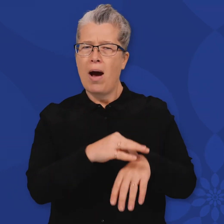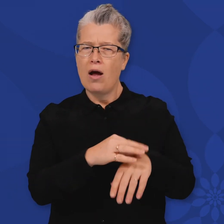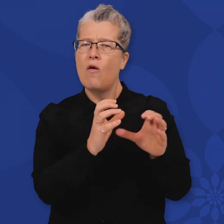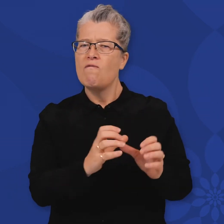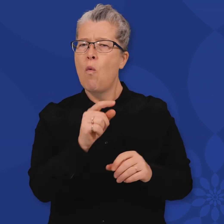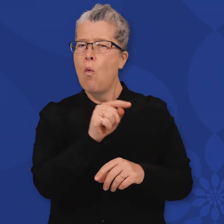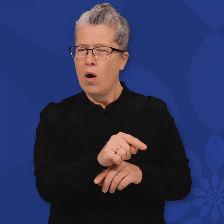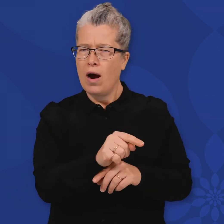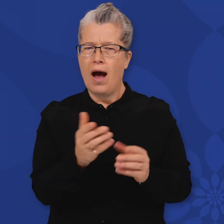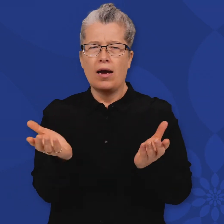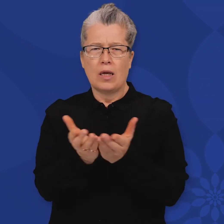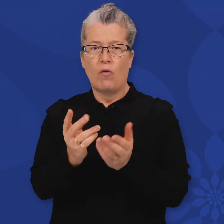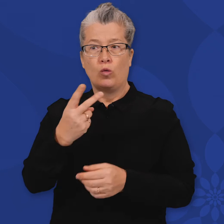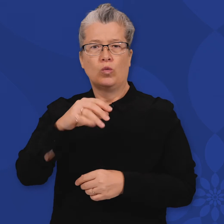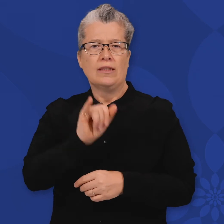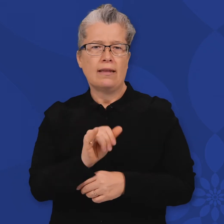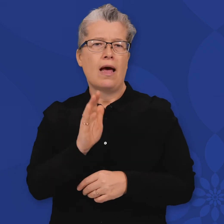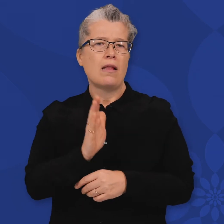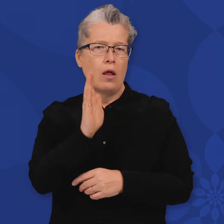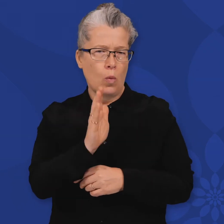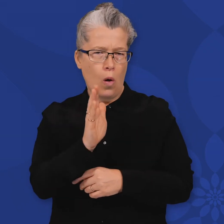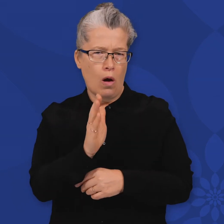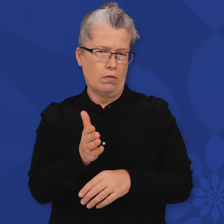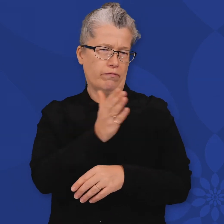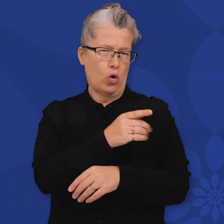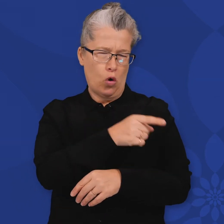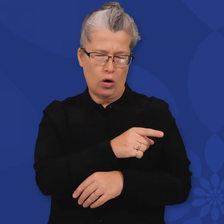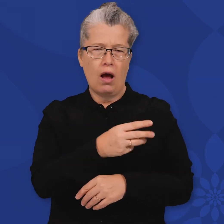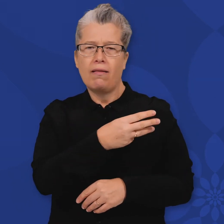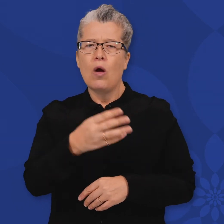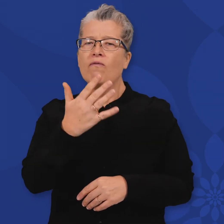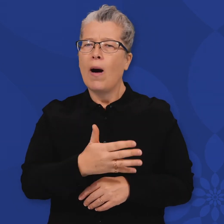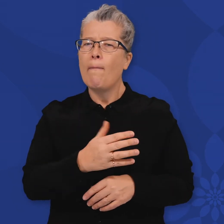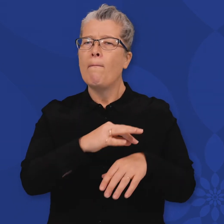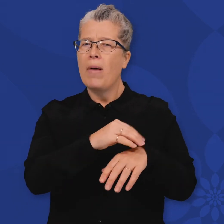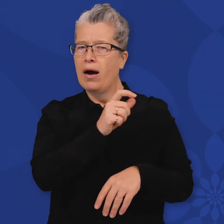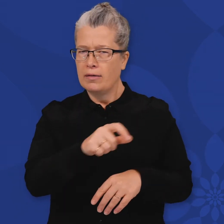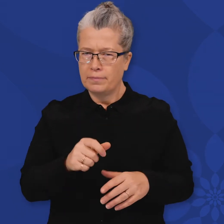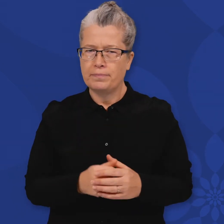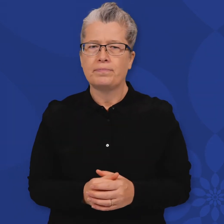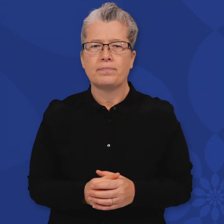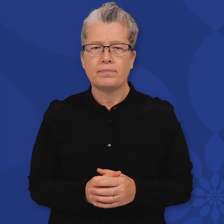den specialiserade sjukvården jämfört med 350 patienter den 26 januari.